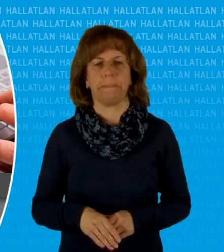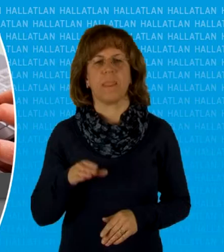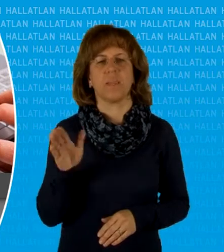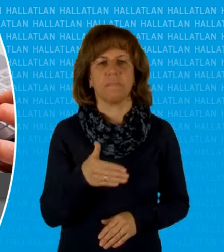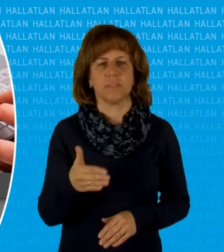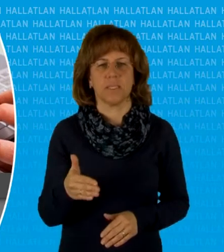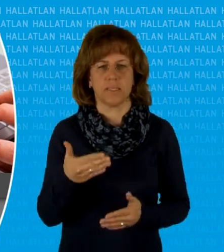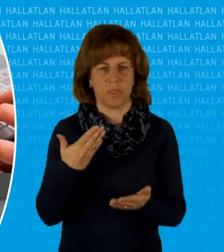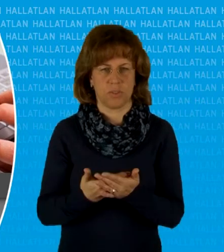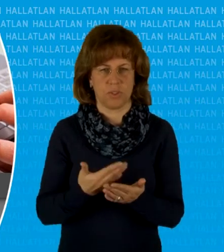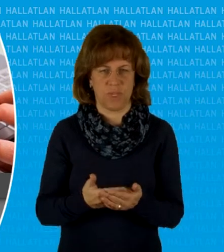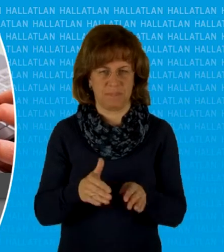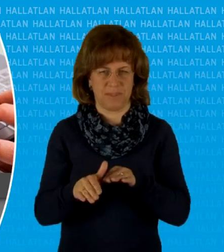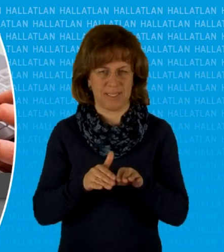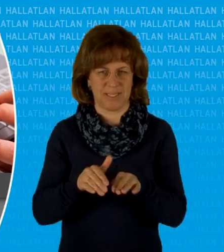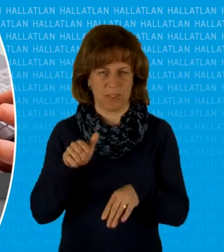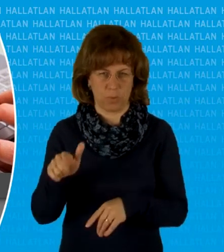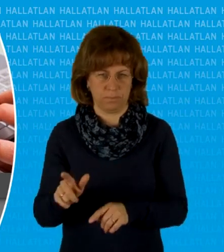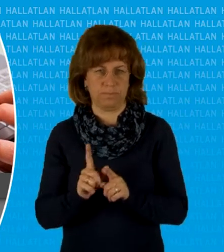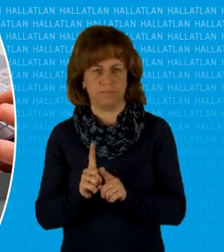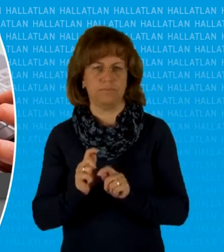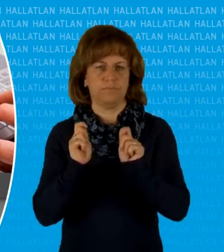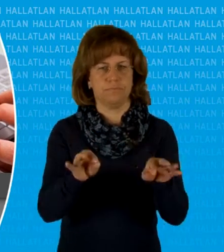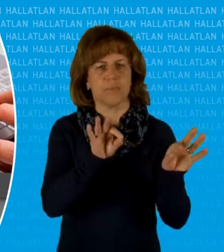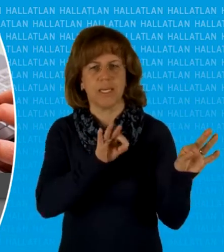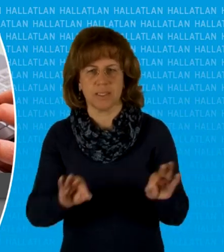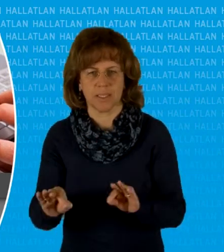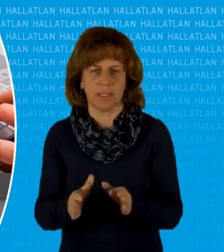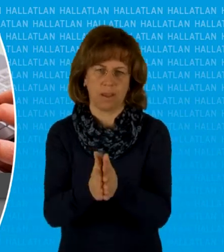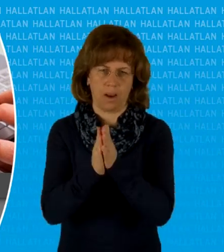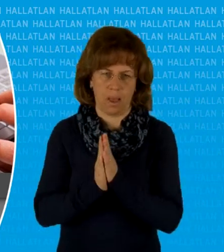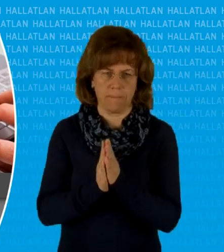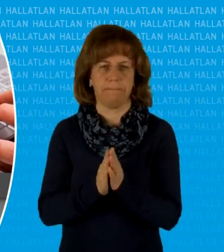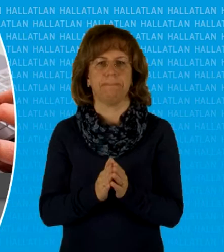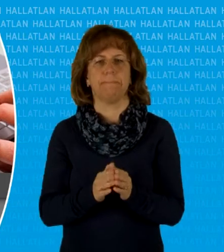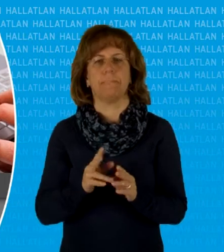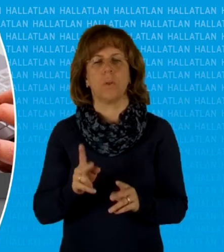A Nemzetgazdasági Minisztériumhoz benyújtott felügyeleti intézkedés iránti kérelem esetén,